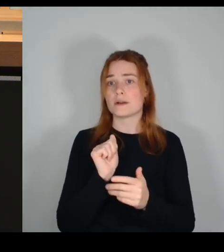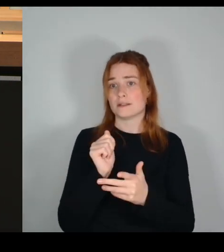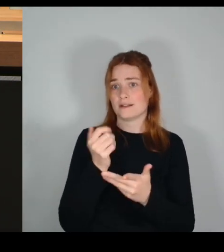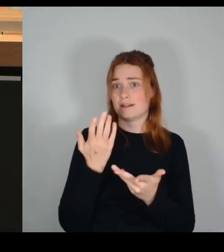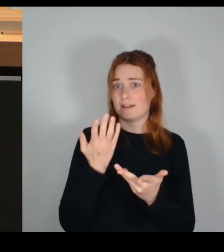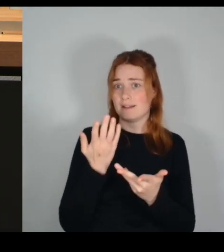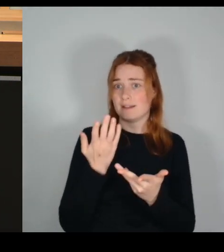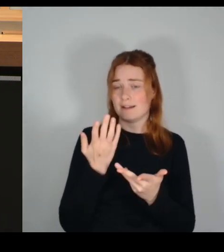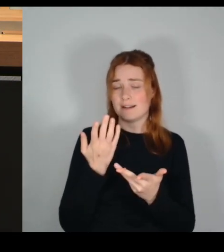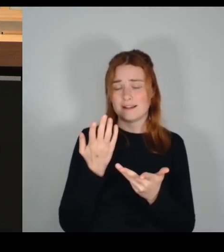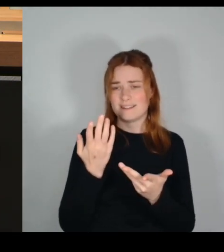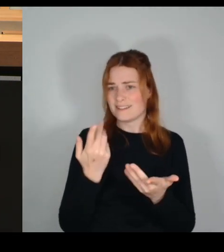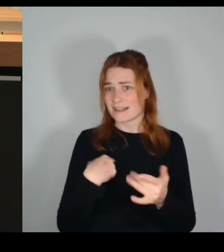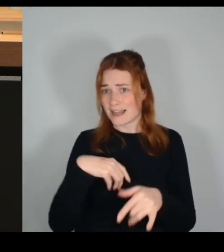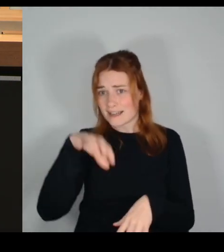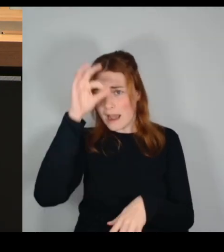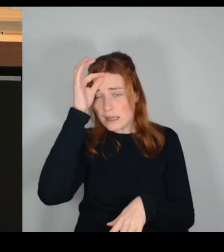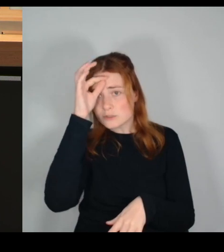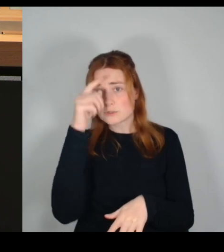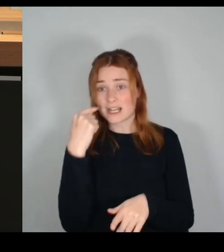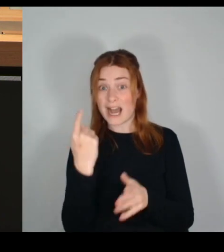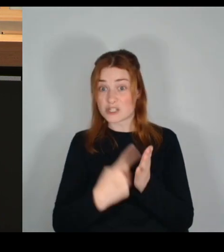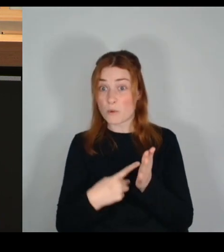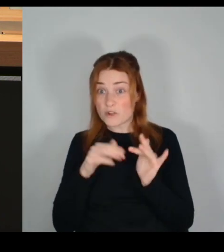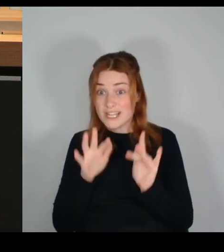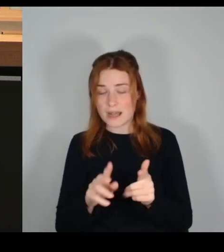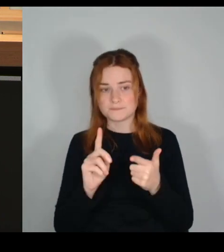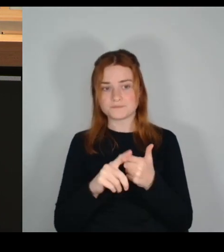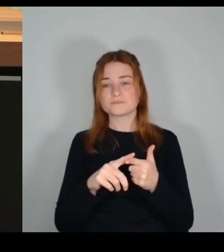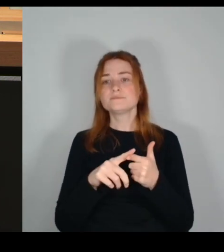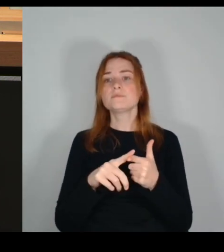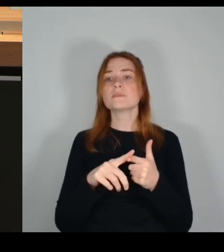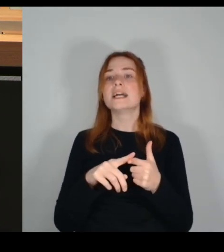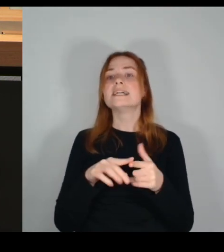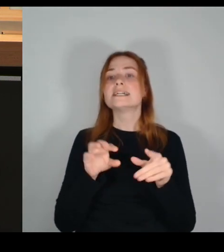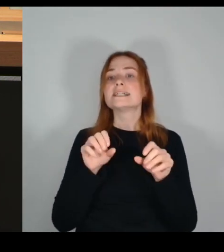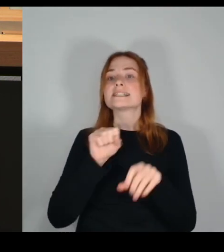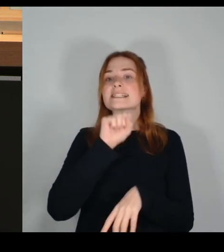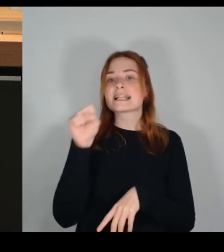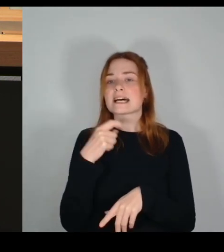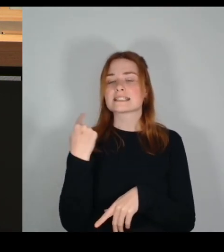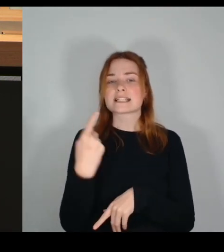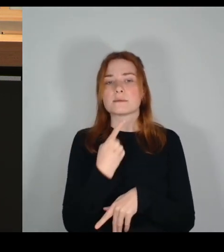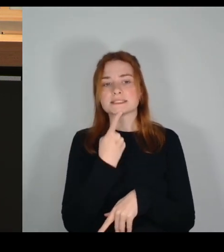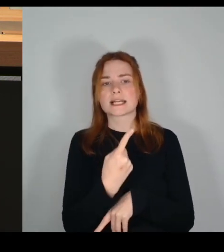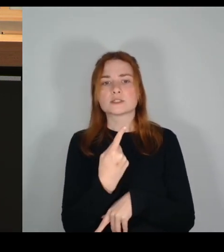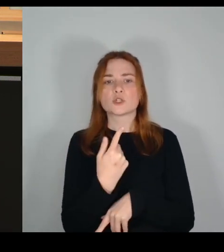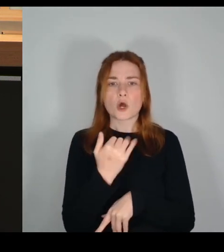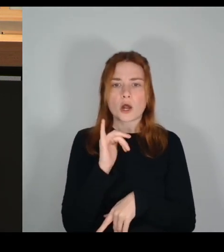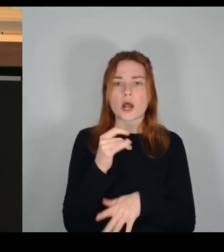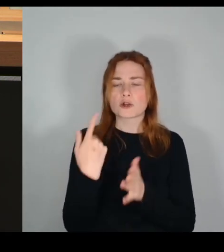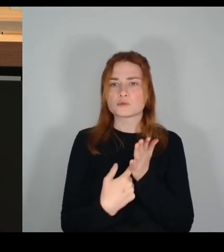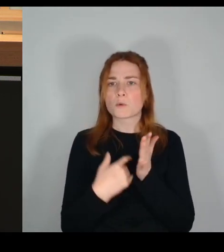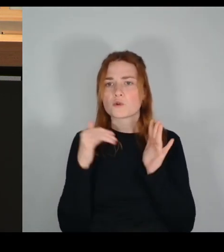die Anspruch auf das Bürgergeld hätten, bis zu 56 % diese Hilfen nicht in Anspruch nehmen. Das sind Zahlen, die